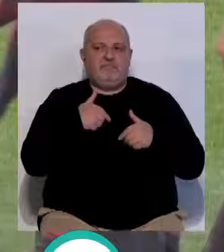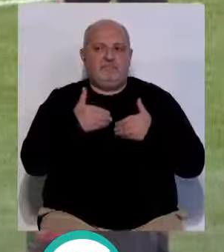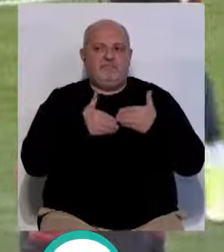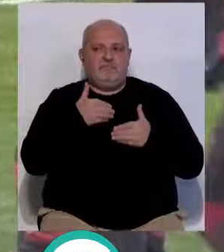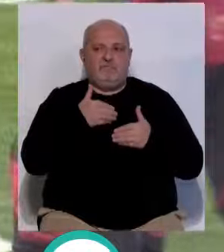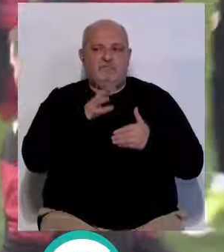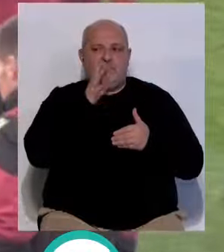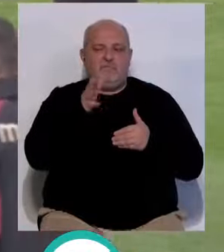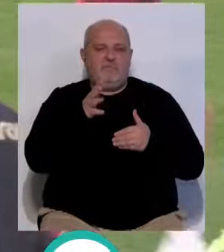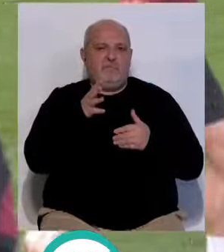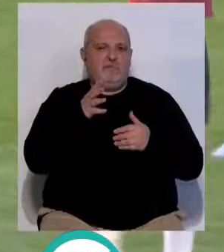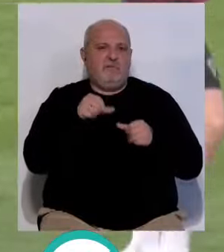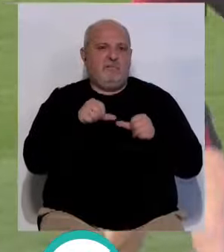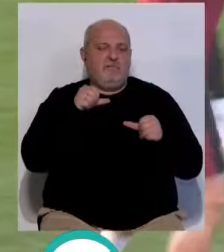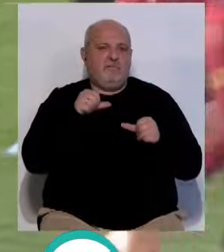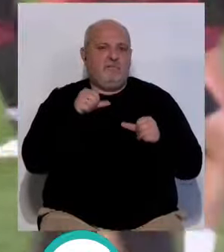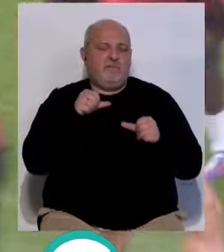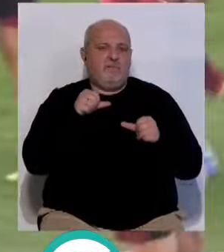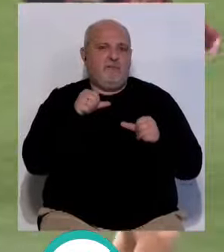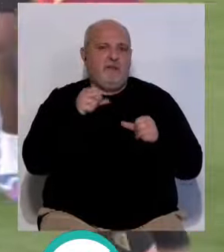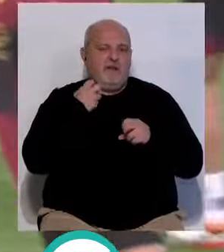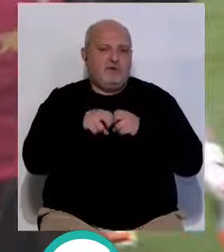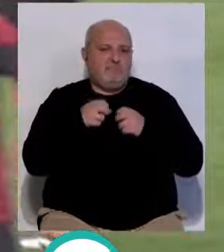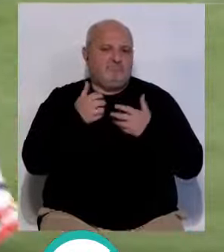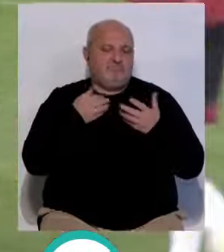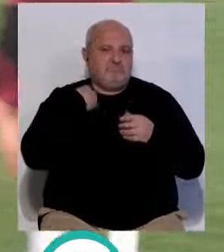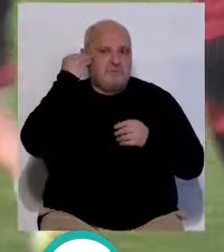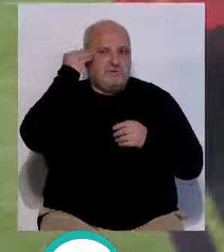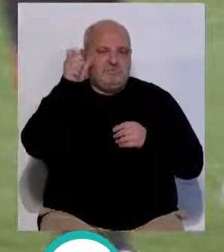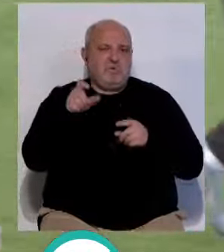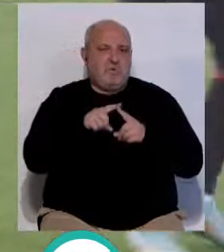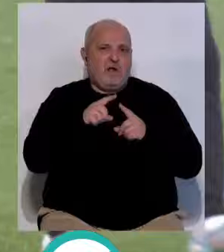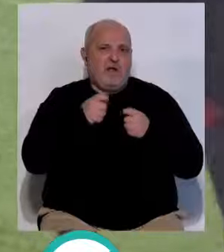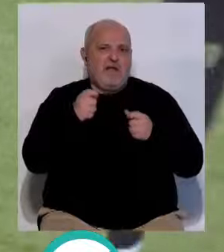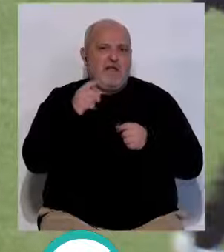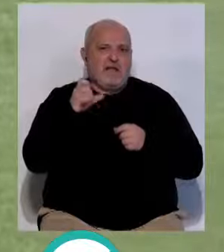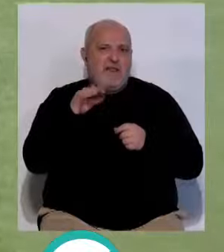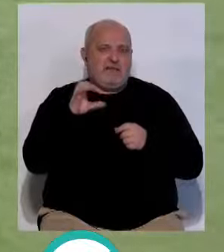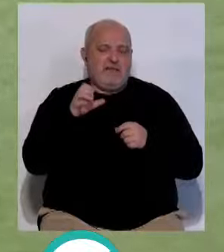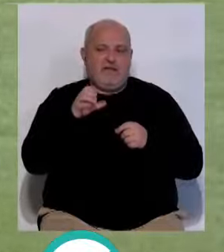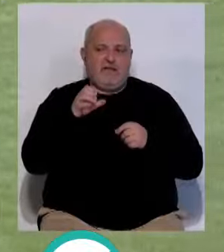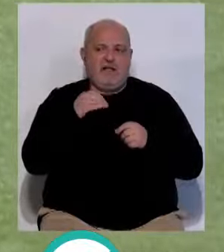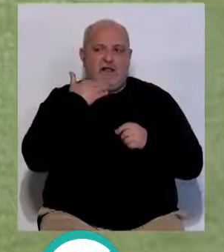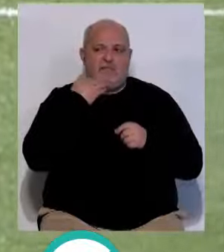tema de que haya estado con lesión y esto yo creo que ahí tiene que haber algo algo algo más que se